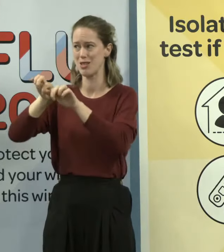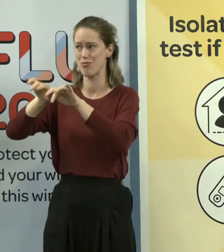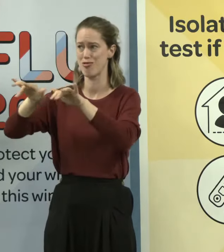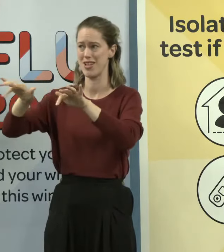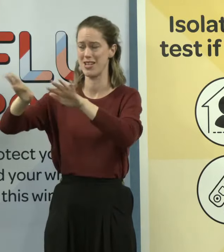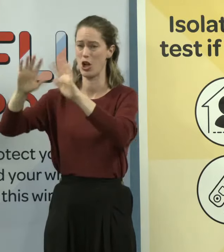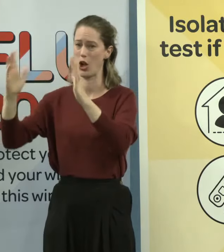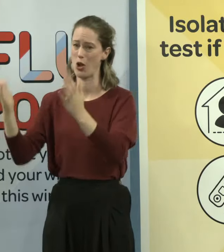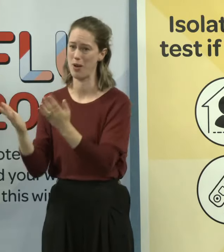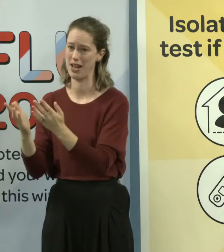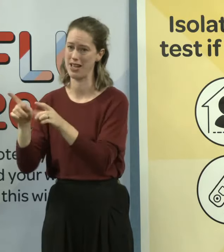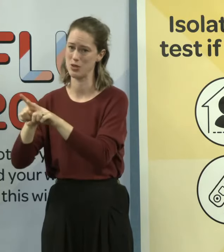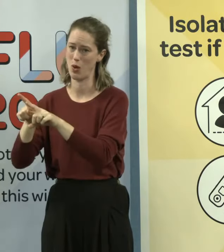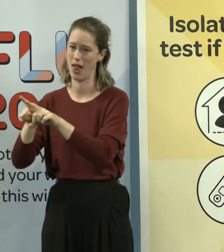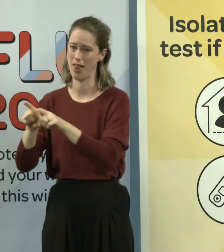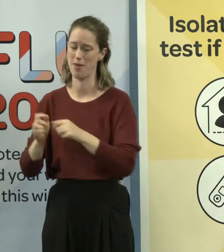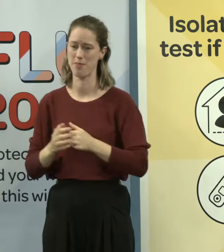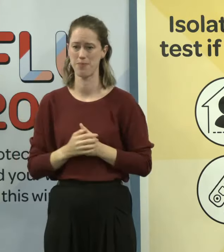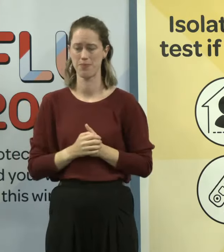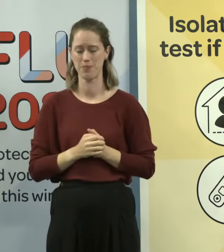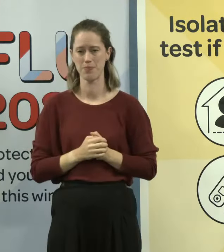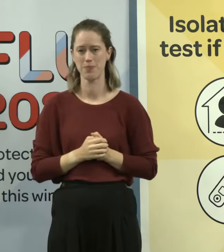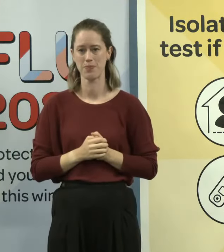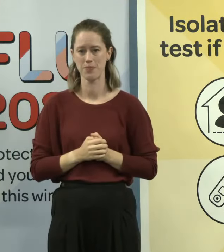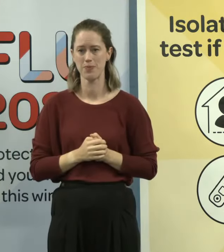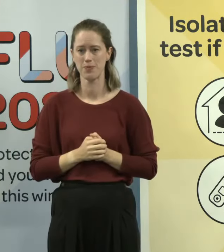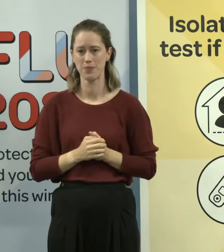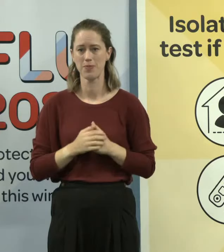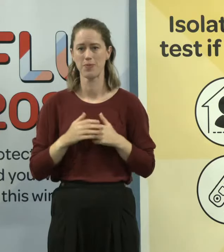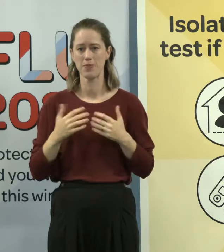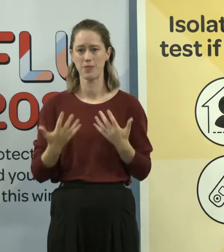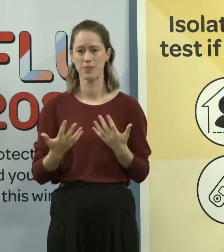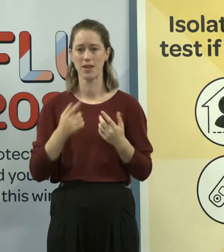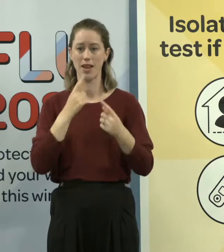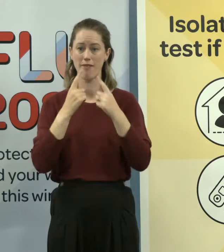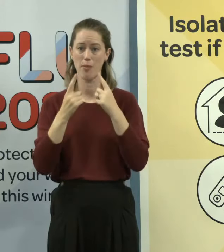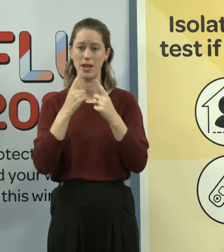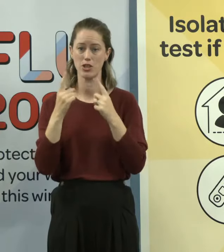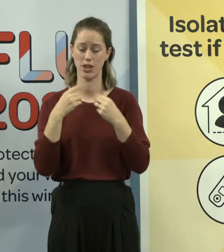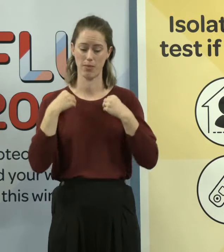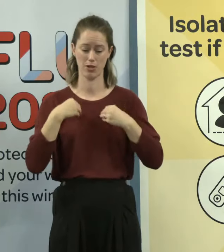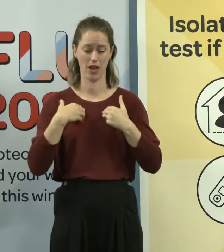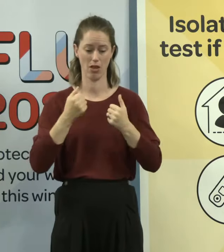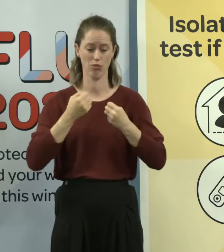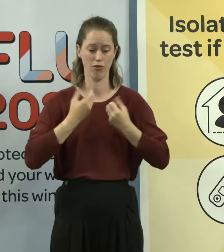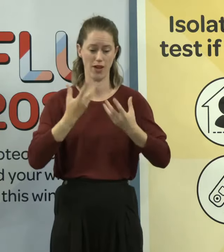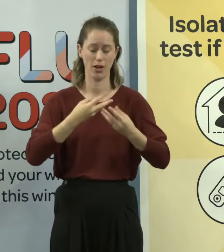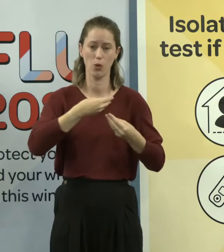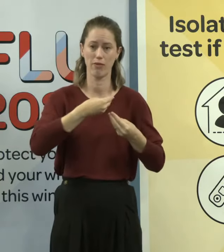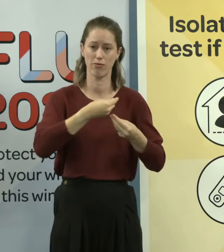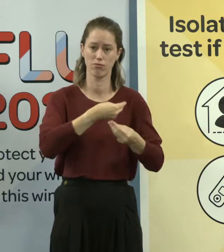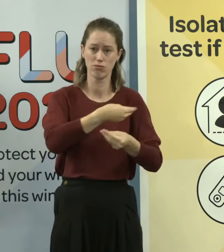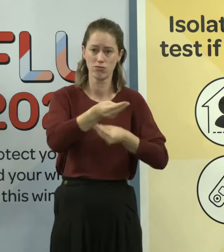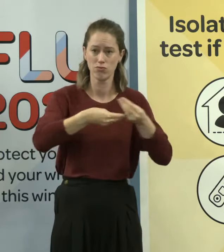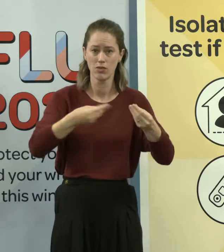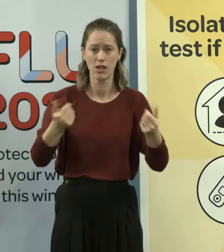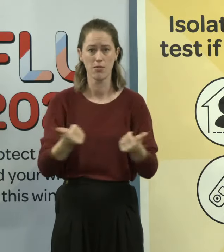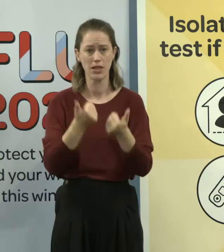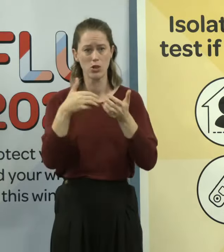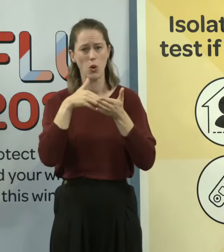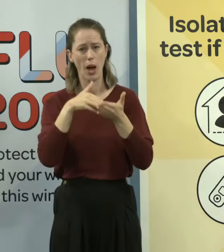ka kiia ko 'te huaketo kei